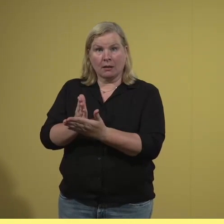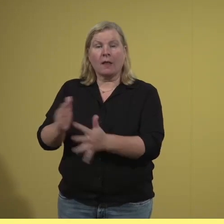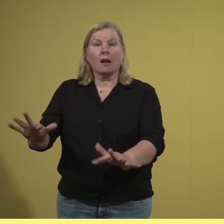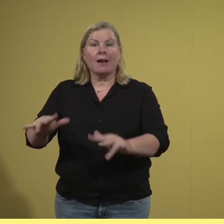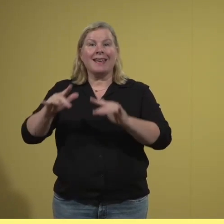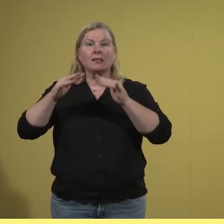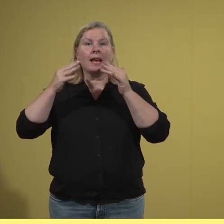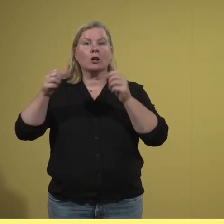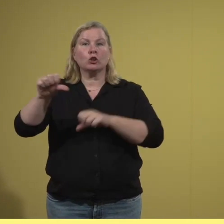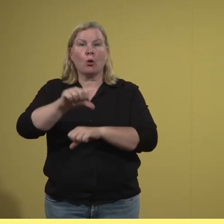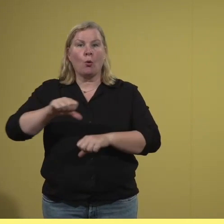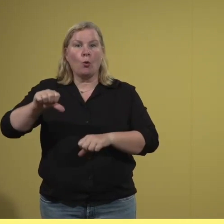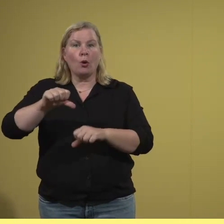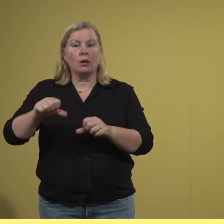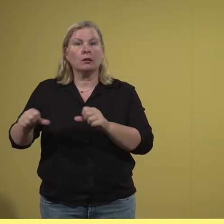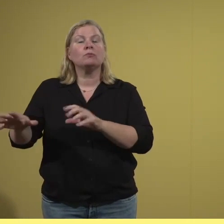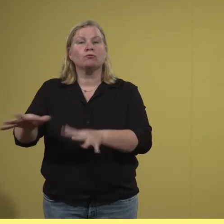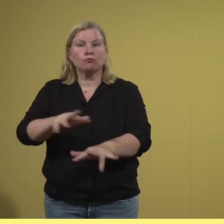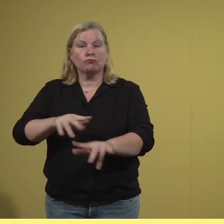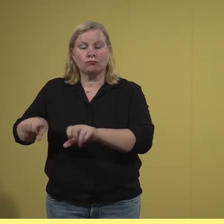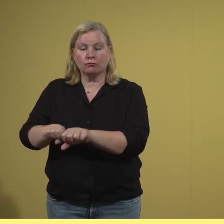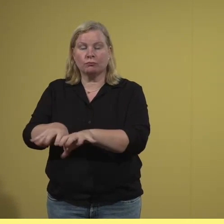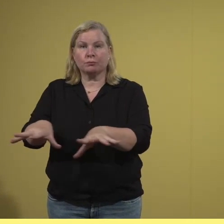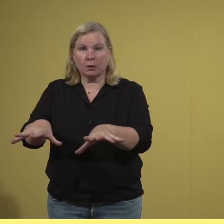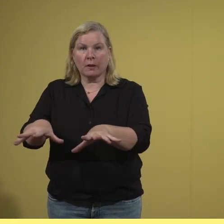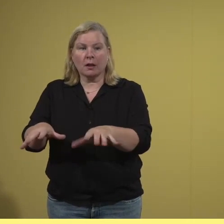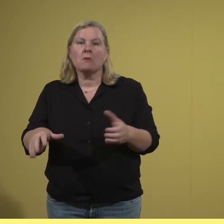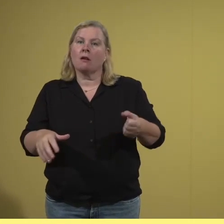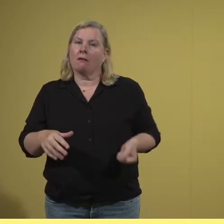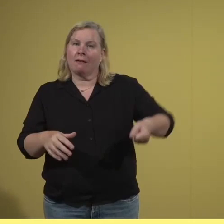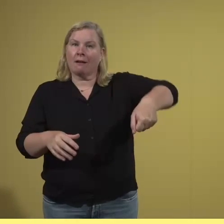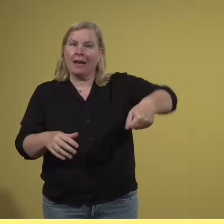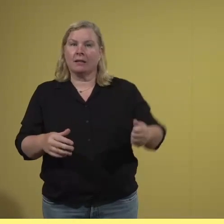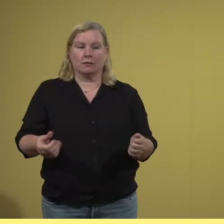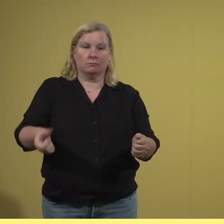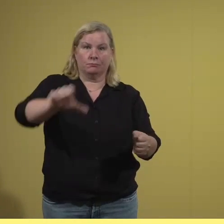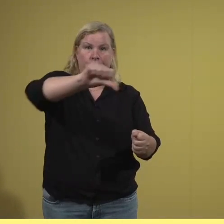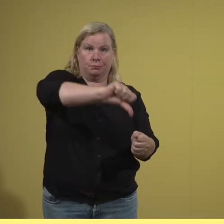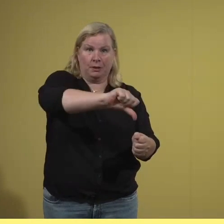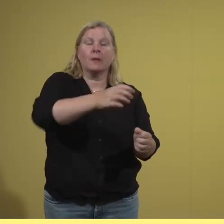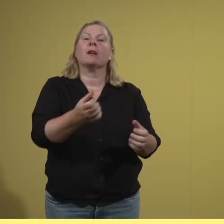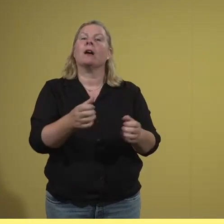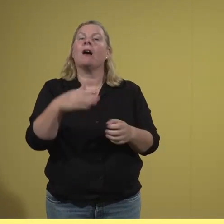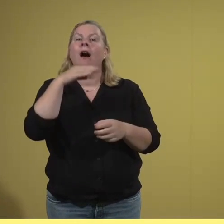die ätherischen Öle gezogen haben, füllt man das in eine Kanne, macht Eiswürfel drauf. Ist ein tolles Erfrischungsgetränk im Sommer.